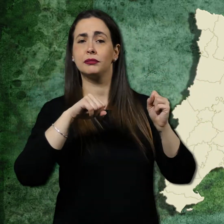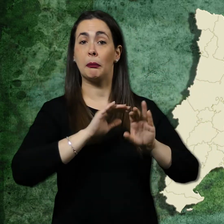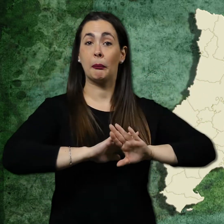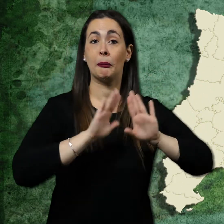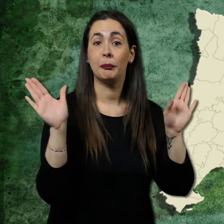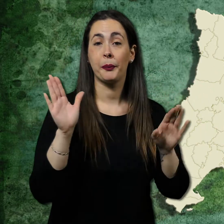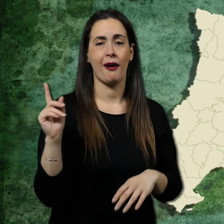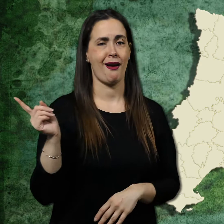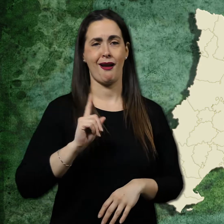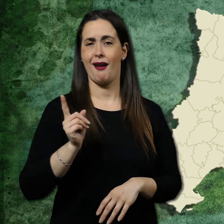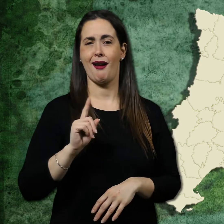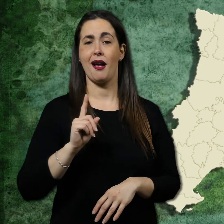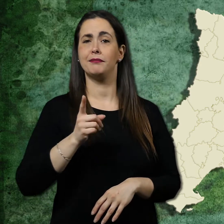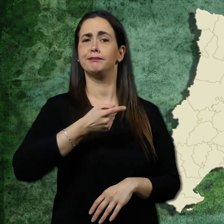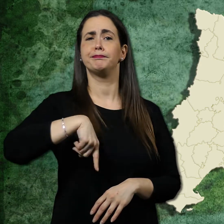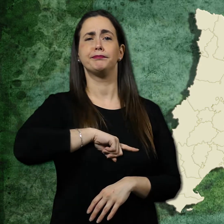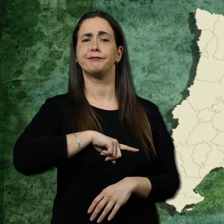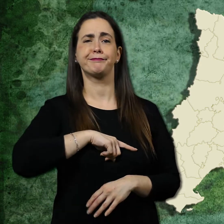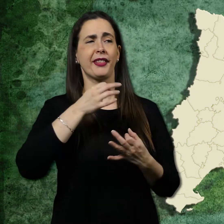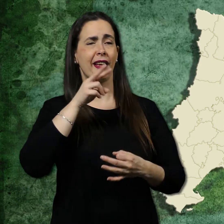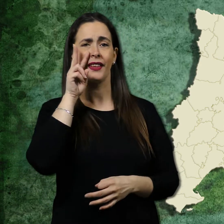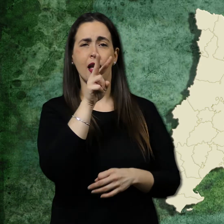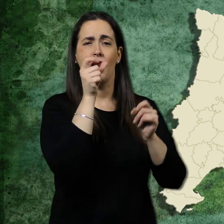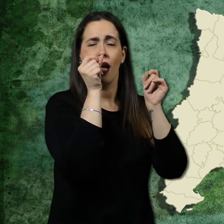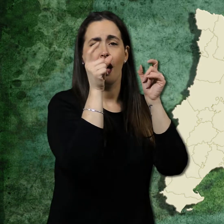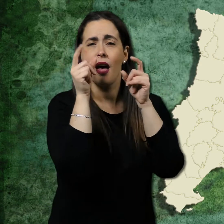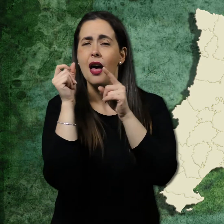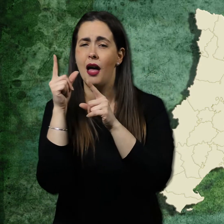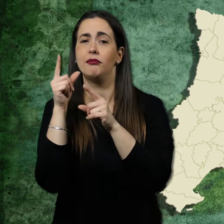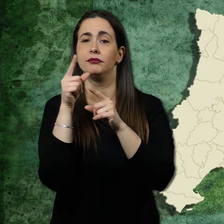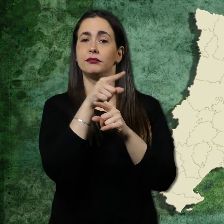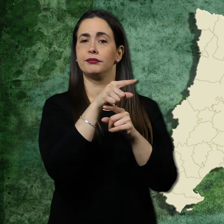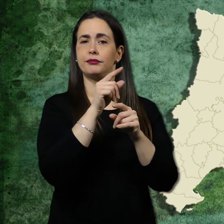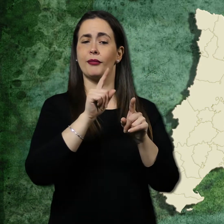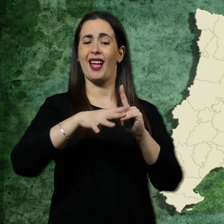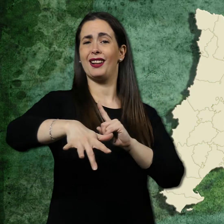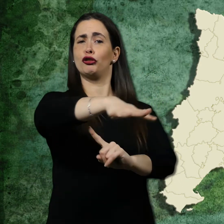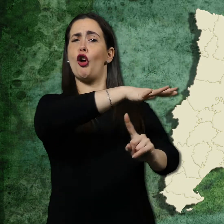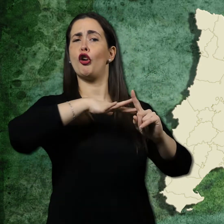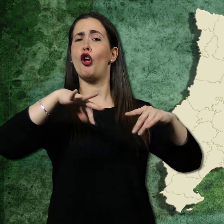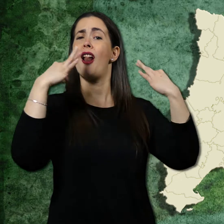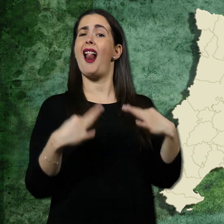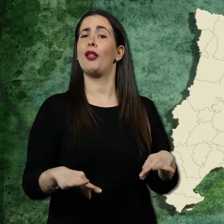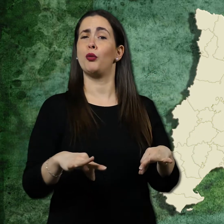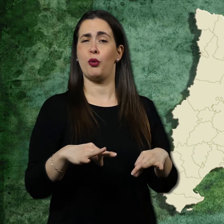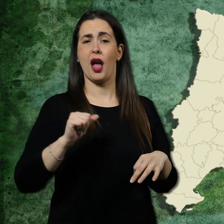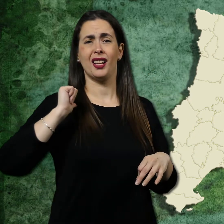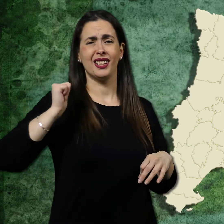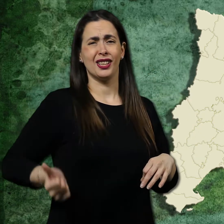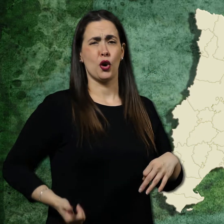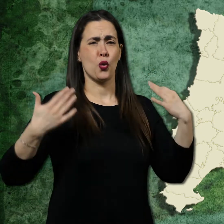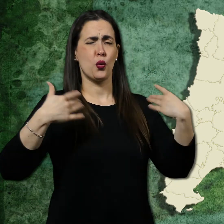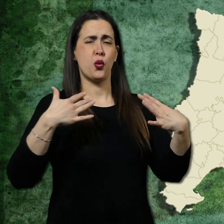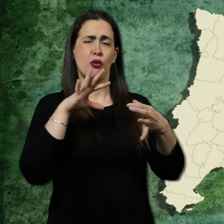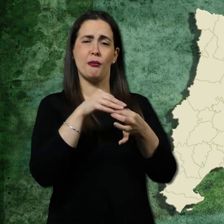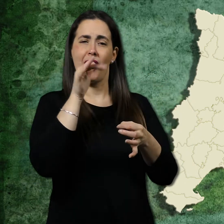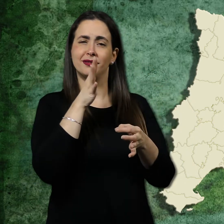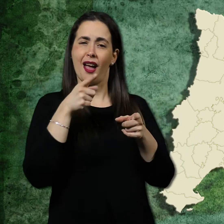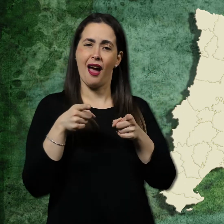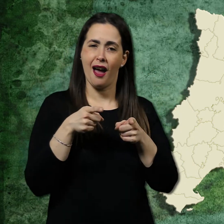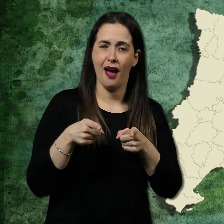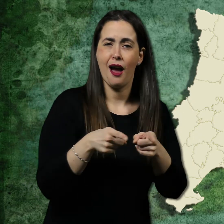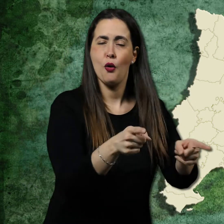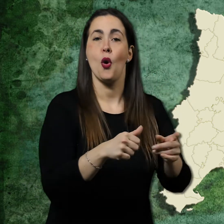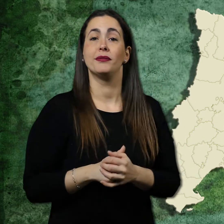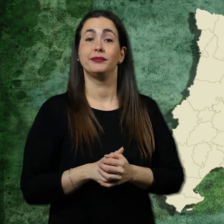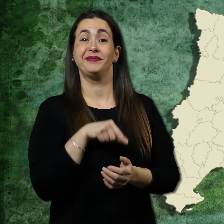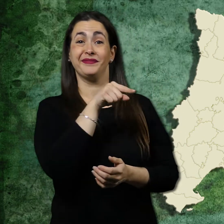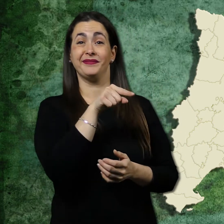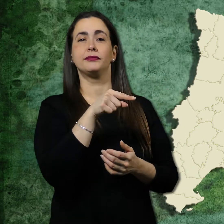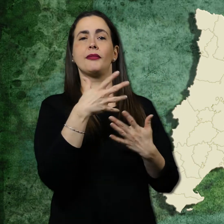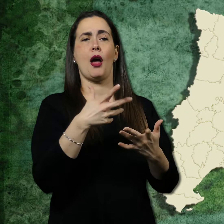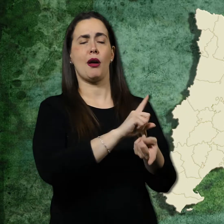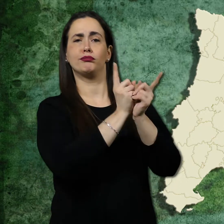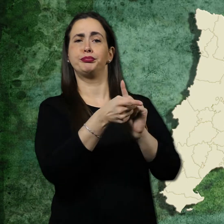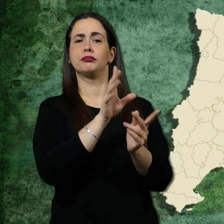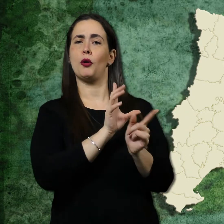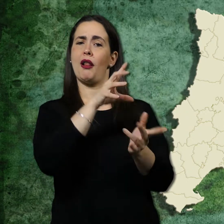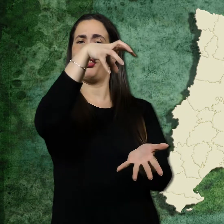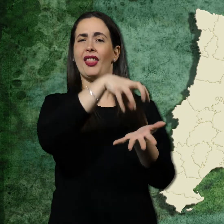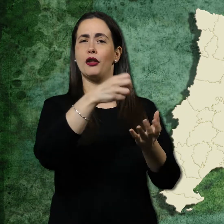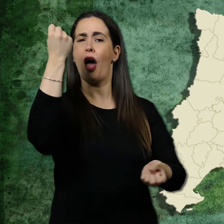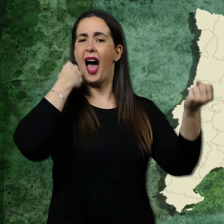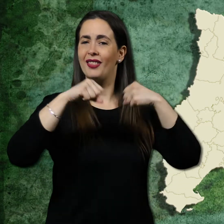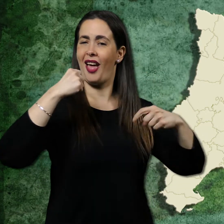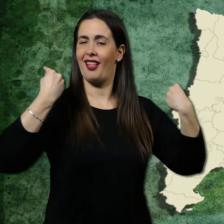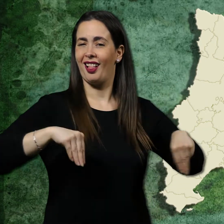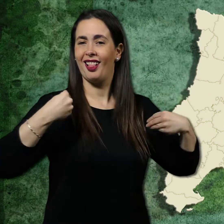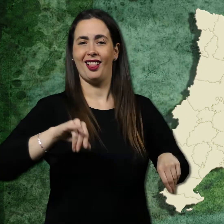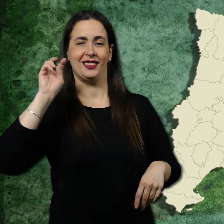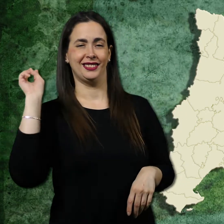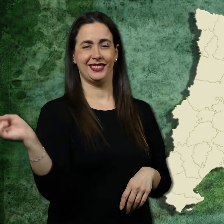sinó que ens descobreix la riquesa natural d'un entorn fluvial únic convertit avui en centre d'activitats i oci.